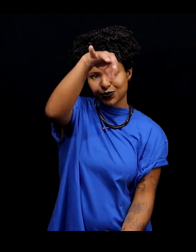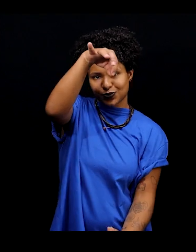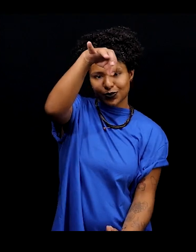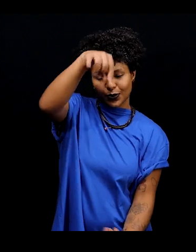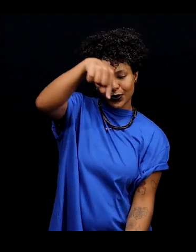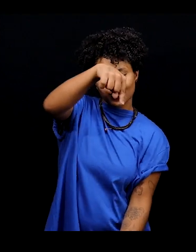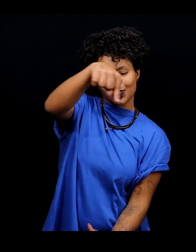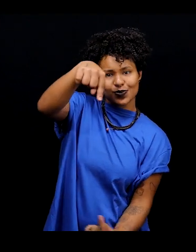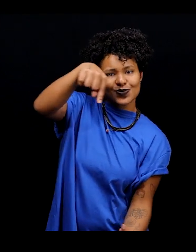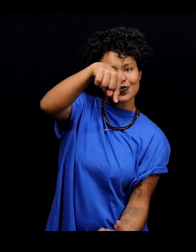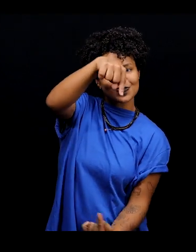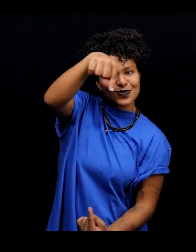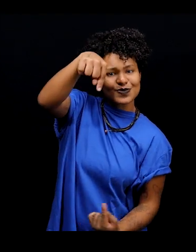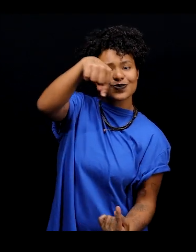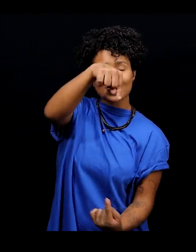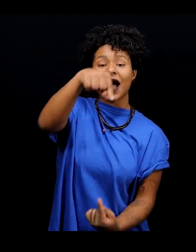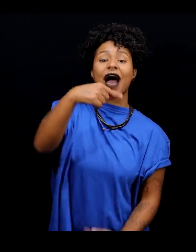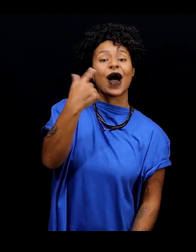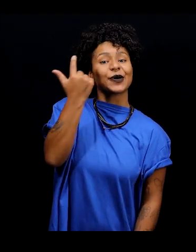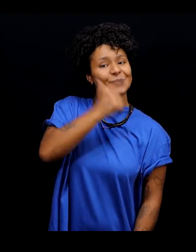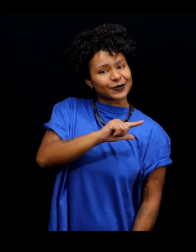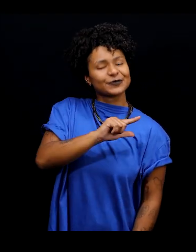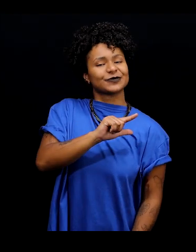Aí, com um eixo, ela funciona legal. Está vendo?